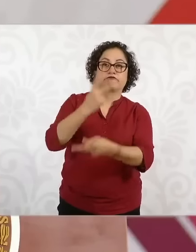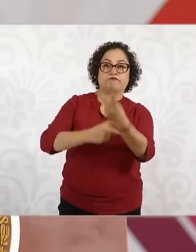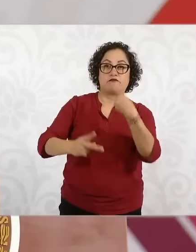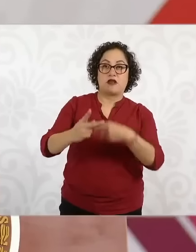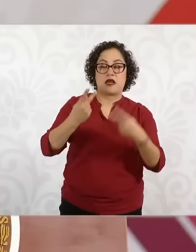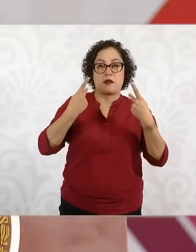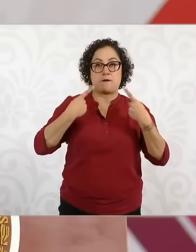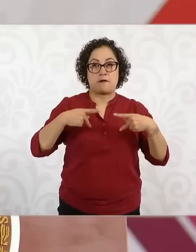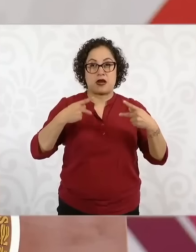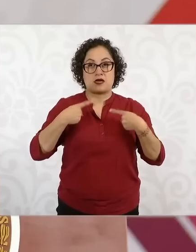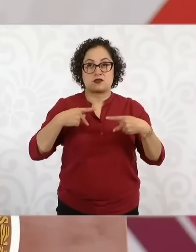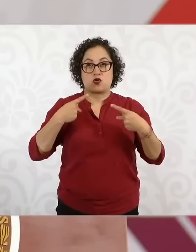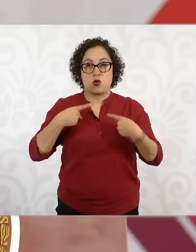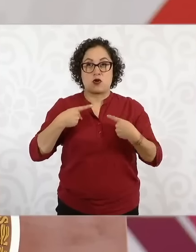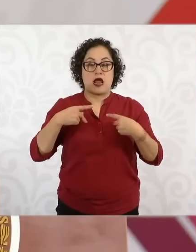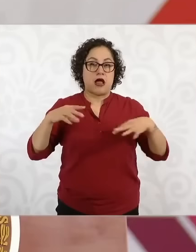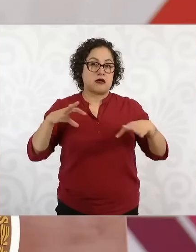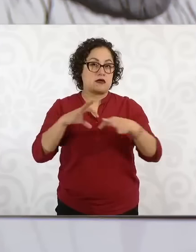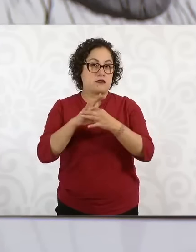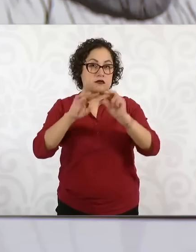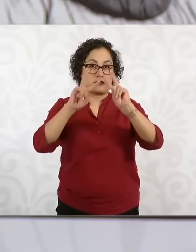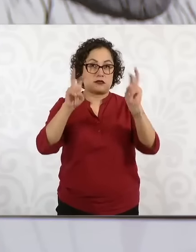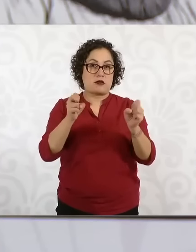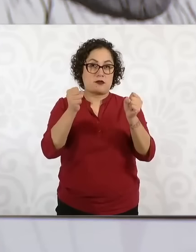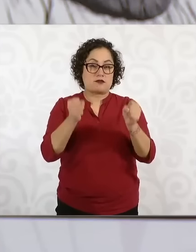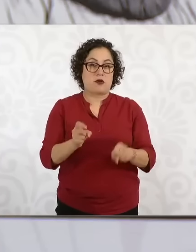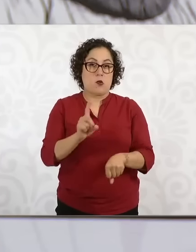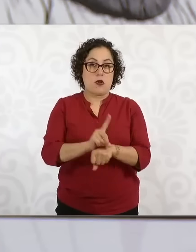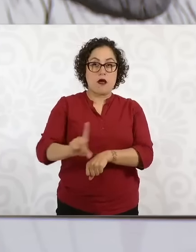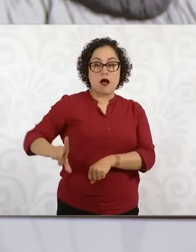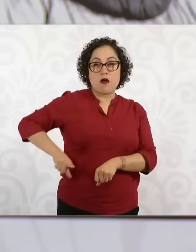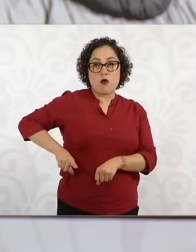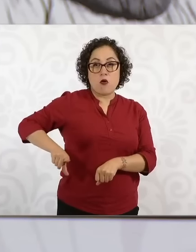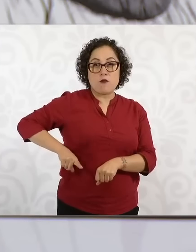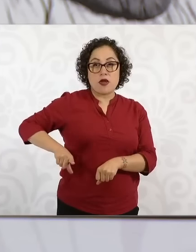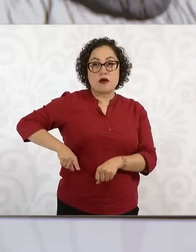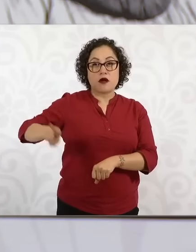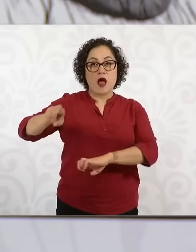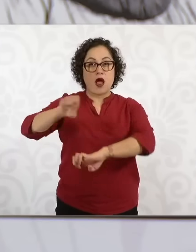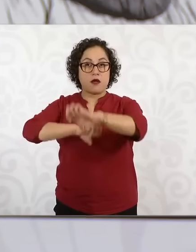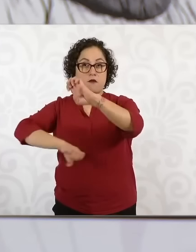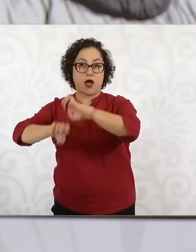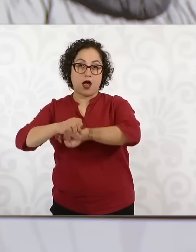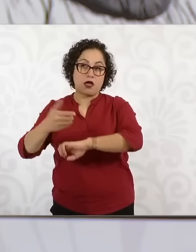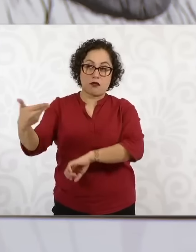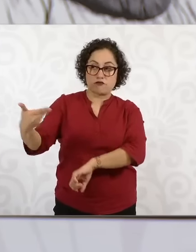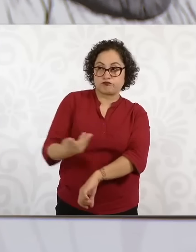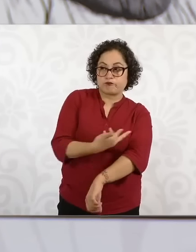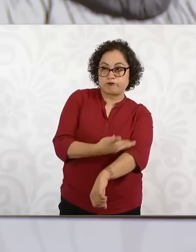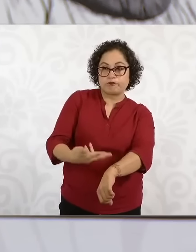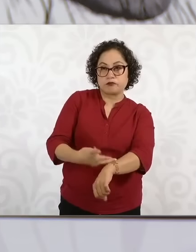gente que tiene que la embajada solicita, se hace el mismo procedimiento. Pero a ver si nos informa